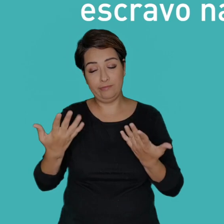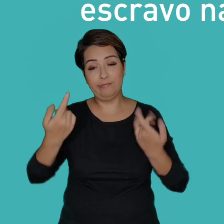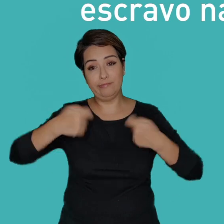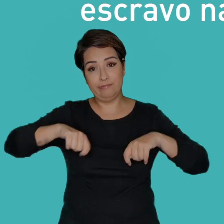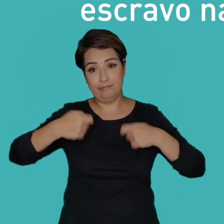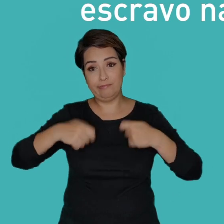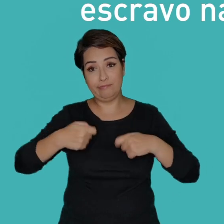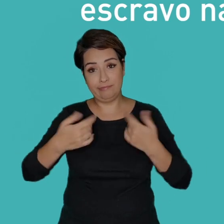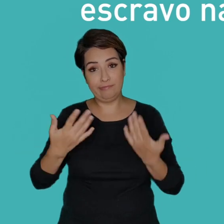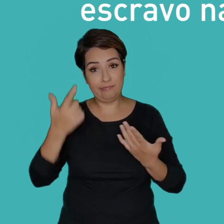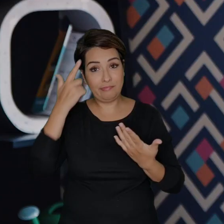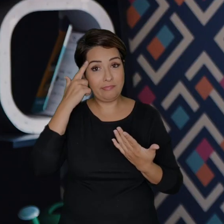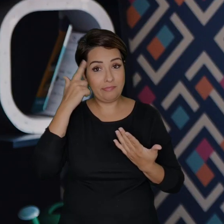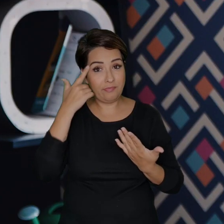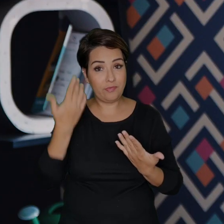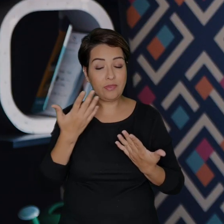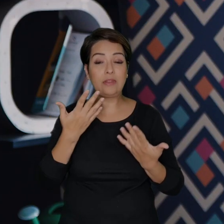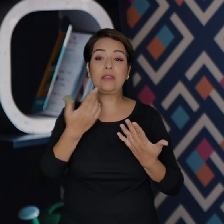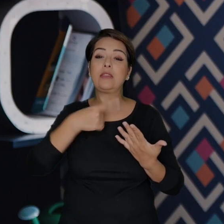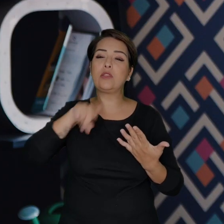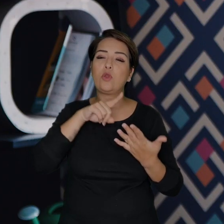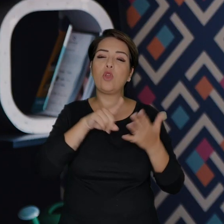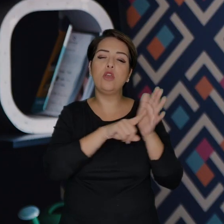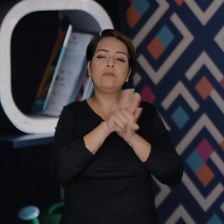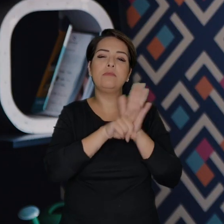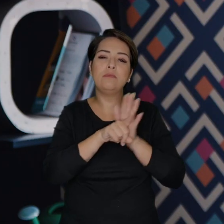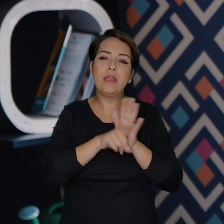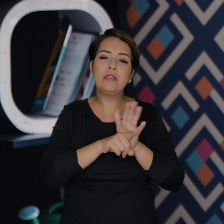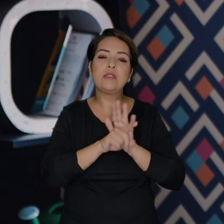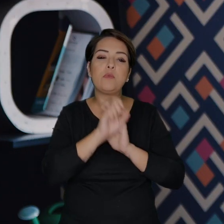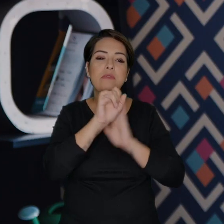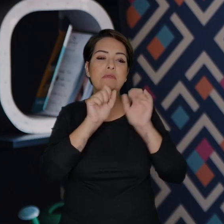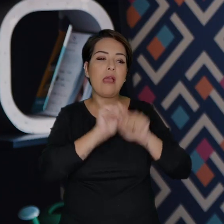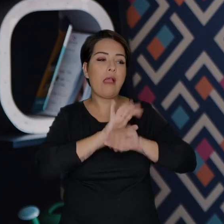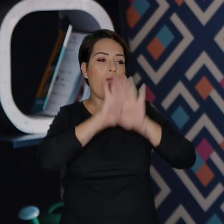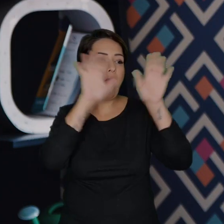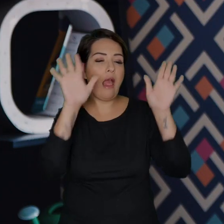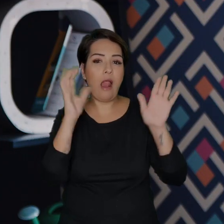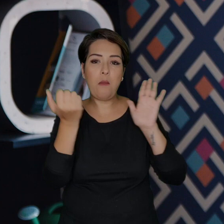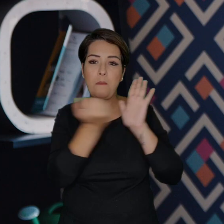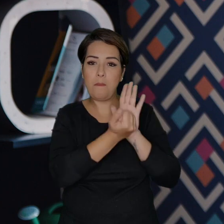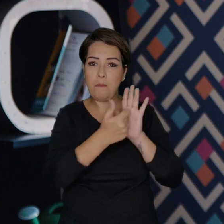No Índice de Transparência da Moda, a gente pesquisa o quão transparentes aquelas marcas são.